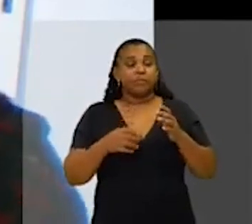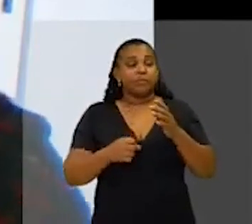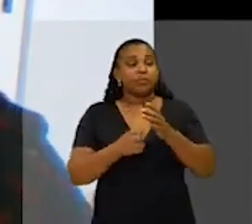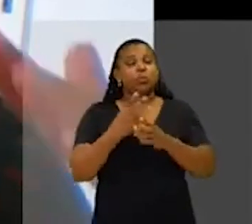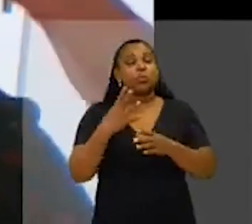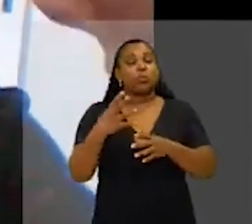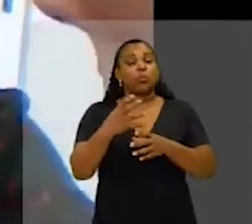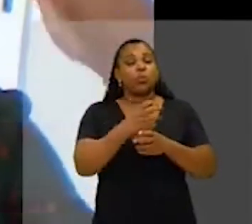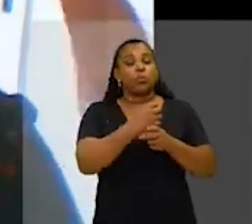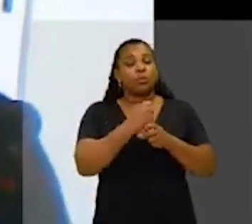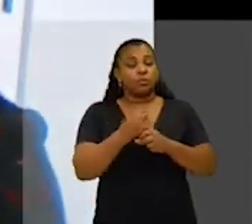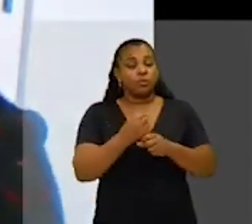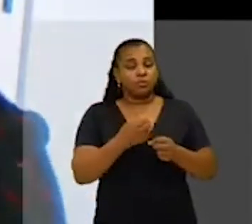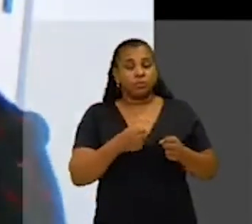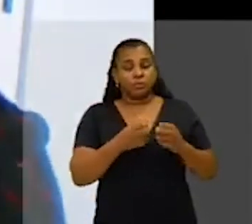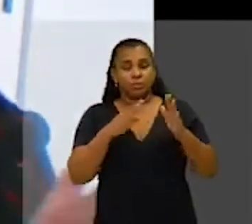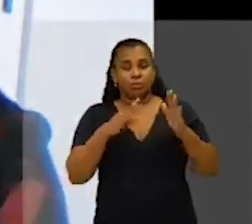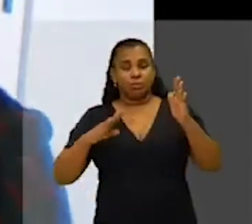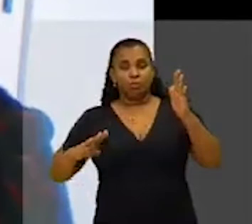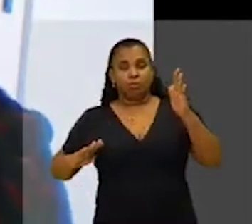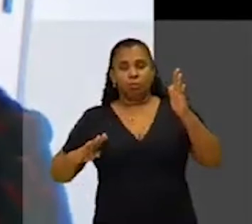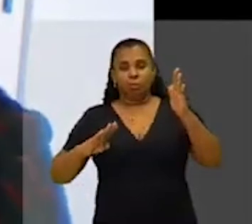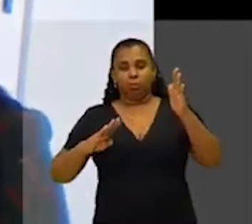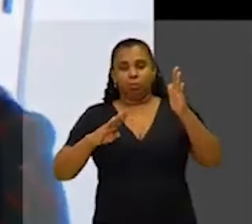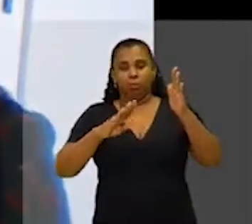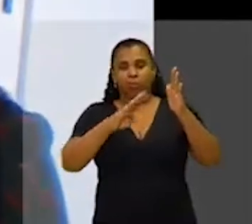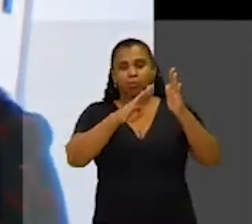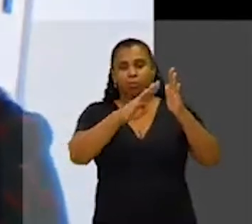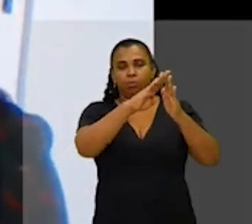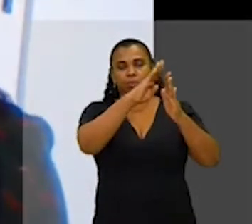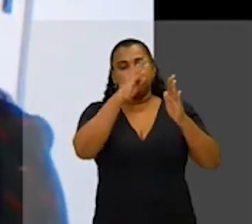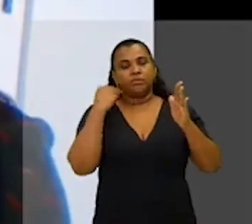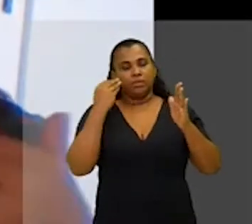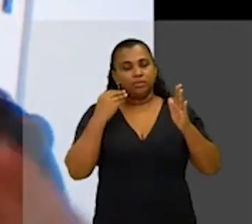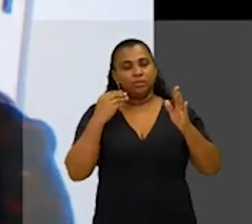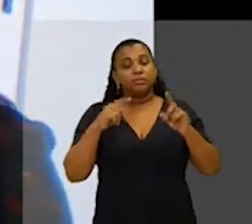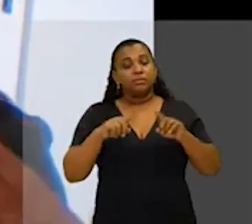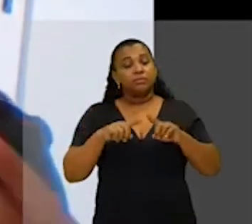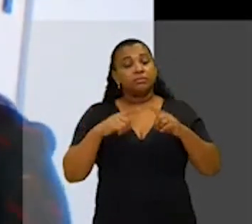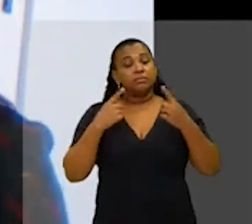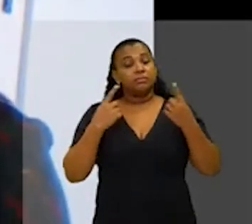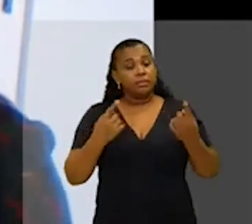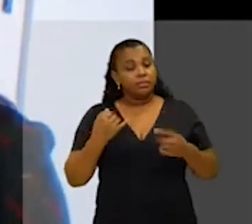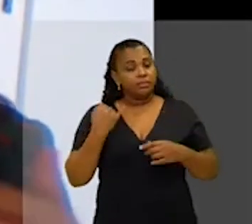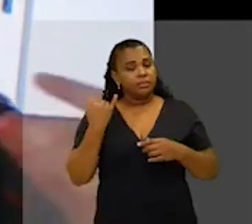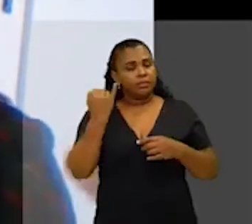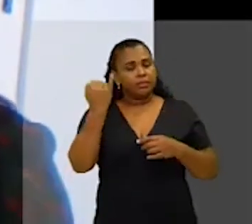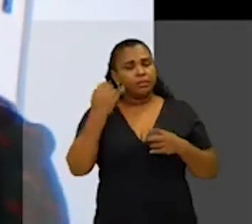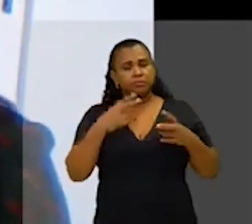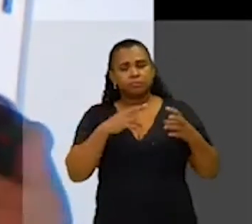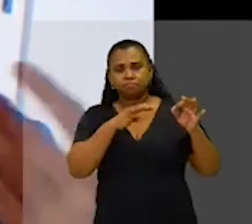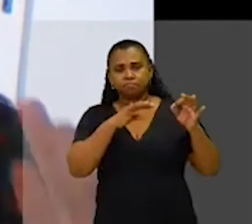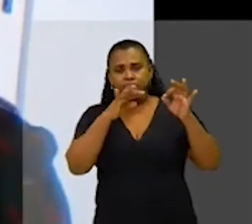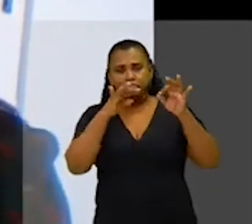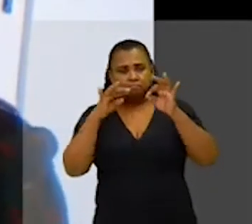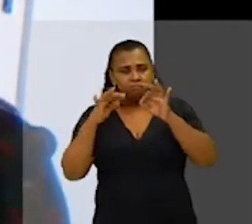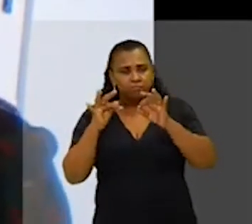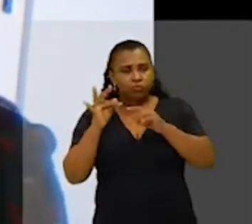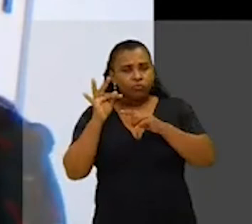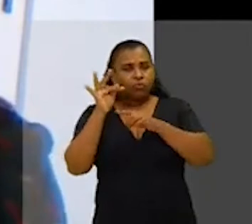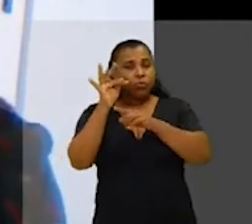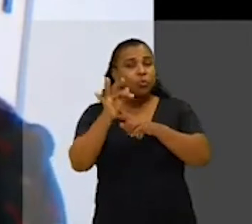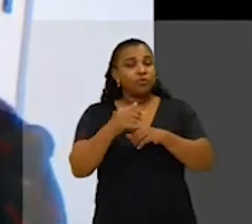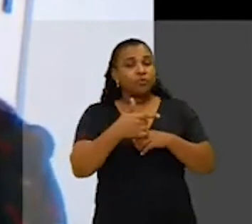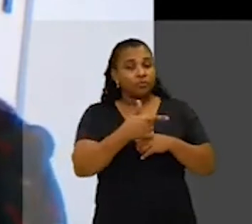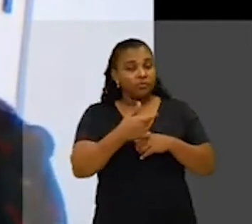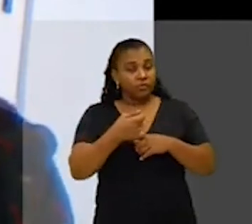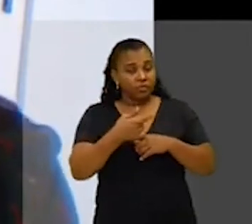tava semana até então uma sessão dessa infeliz mas é muito importante maquiagem observar 2024